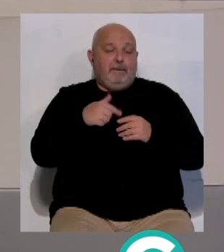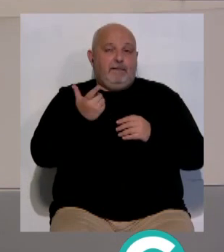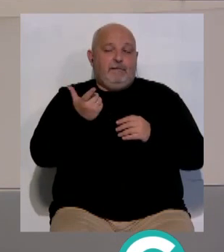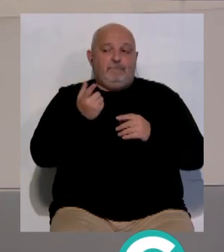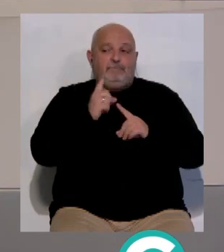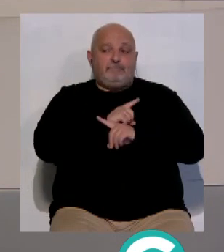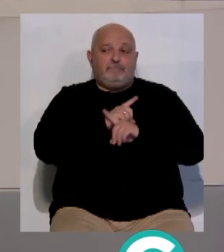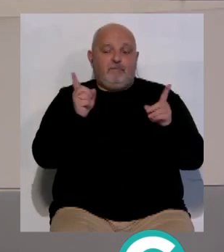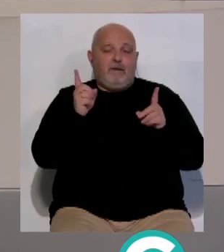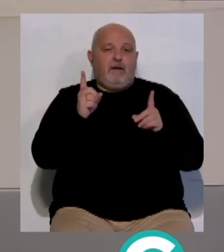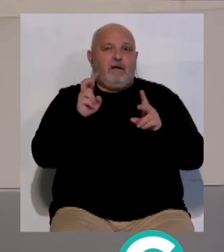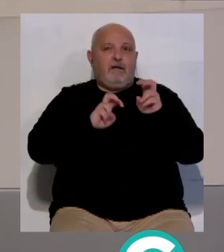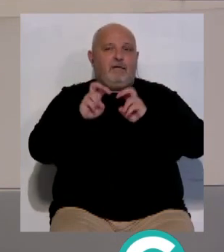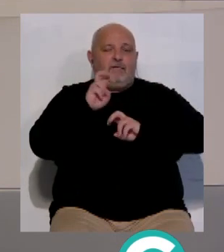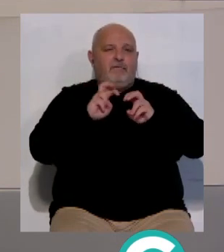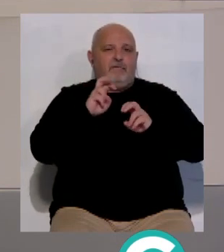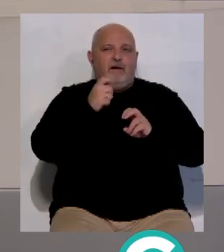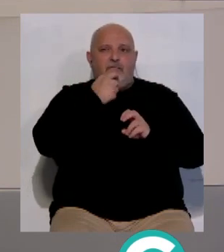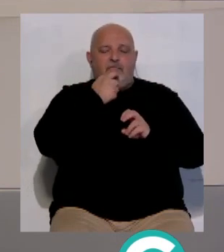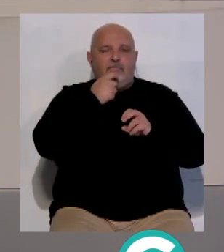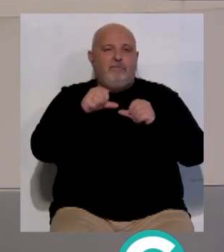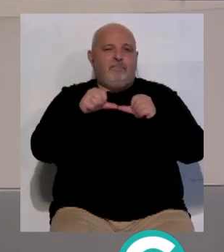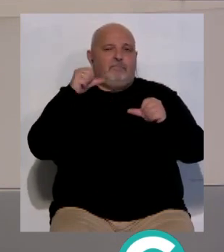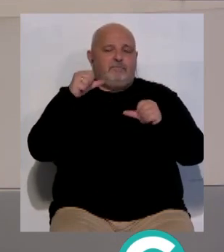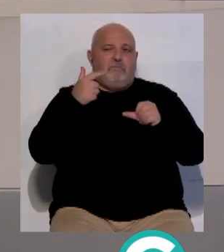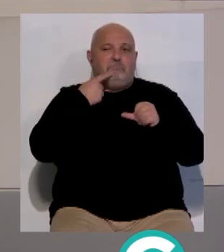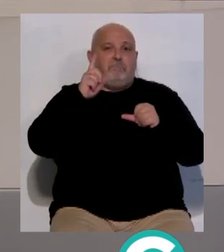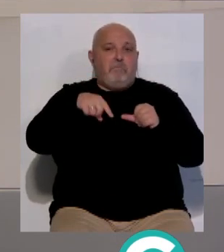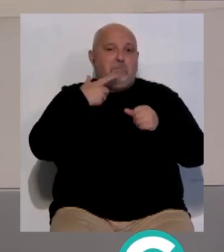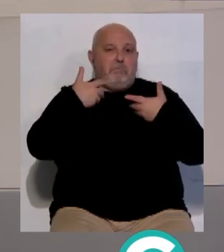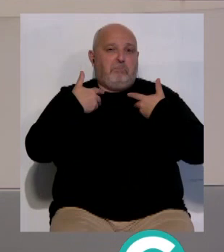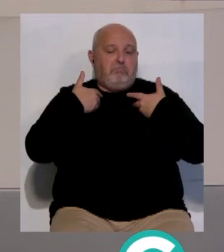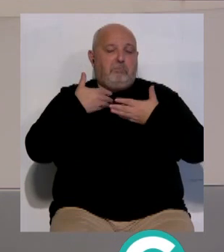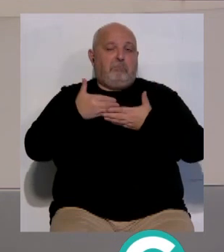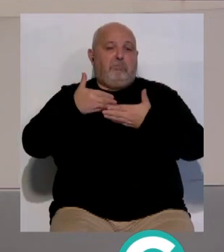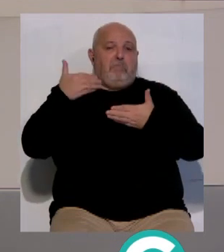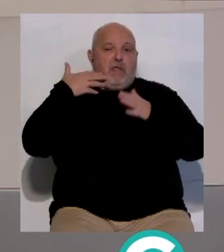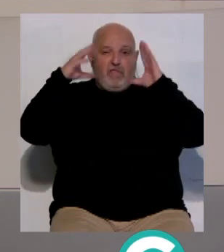puede aferrarse a los arbitrajes que ha sufrido su equipo en este tramo de la competición que ya es